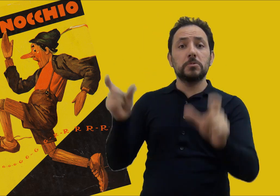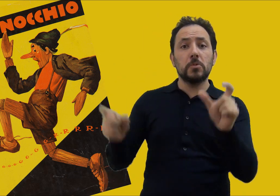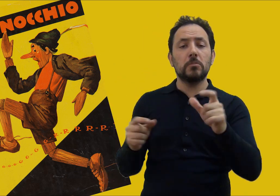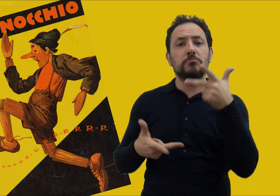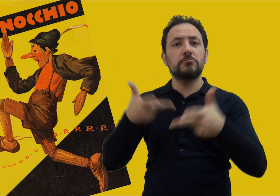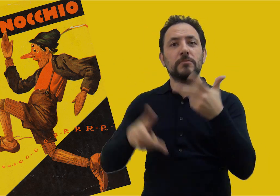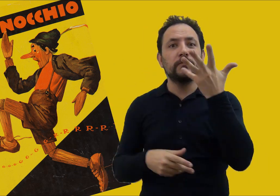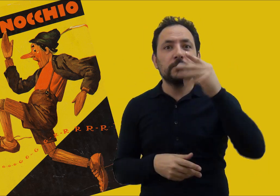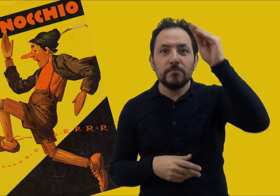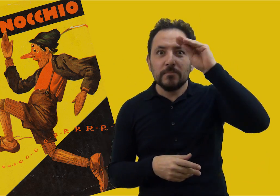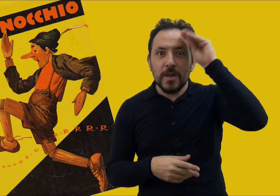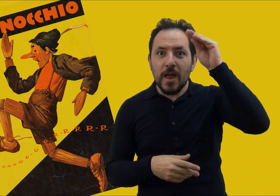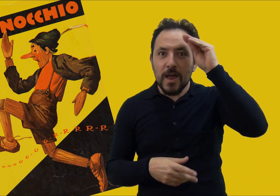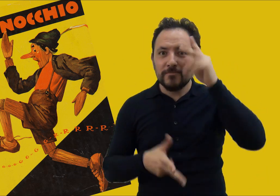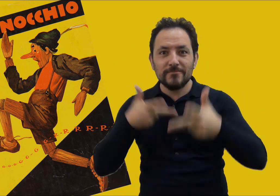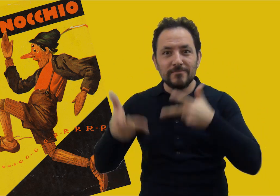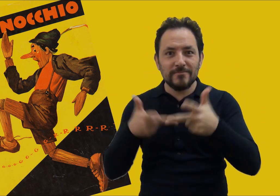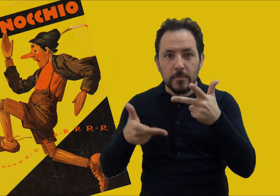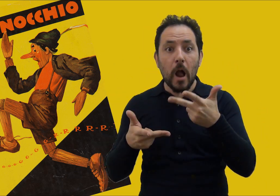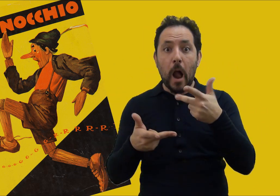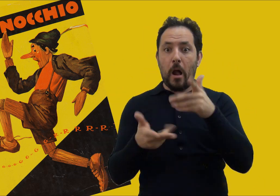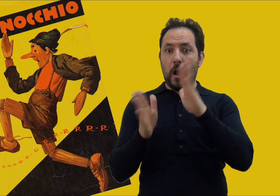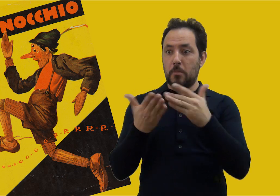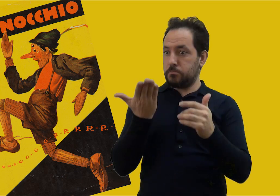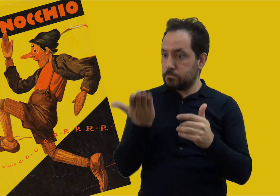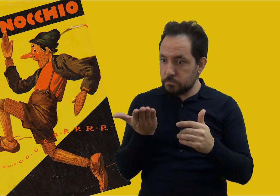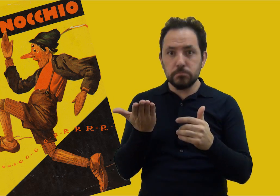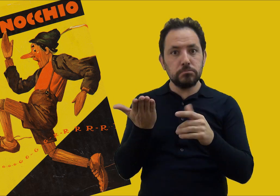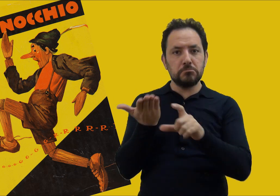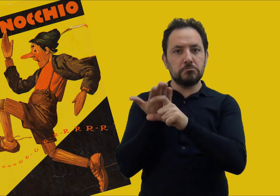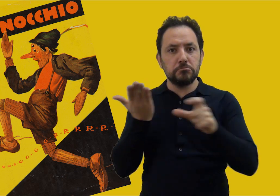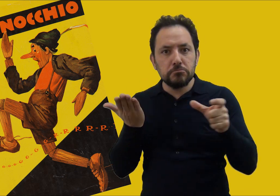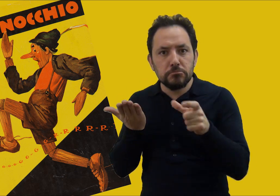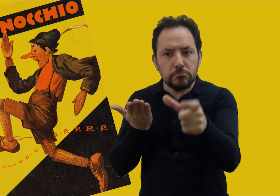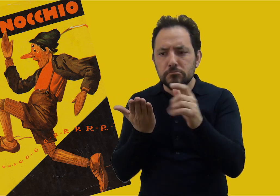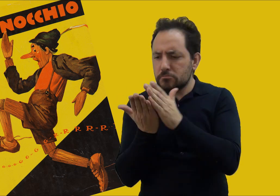Ma anche le persone curiose che desiderano imparare la LIS